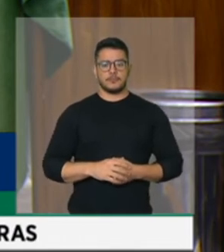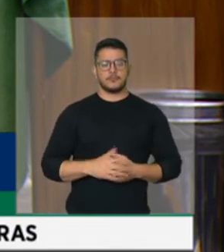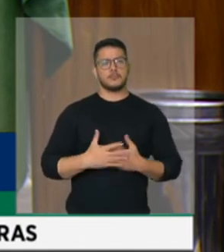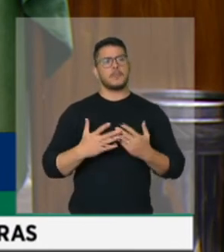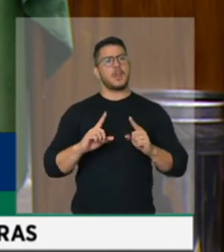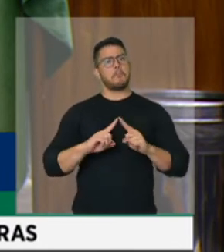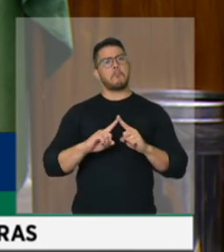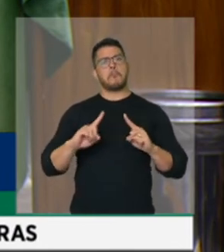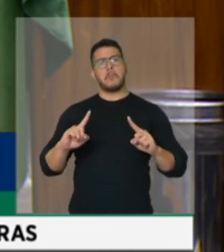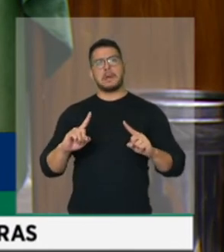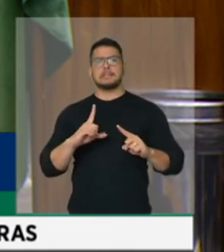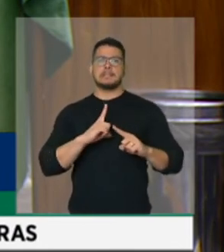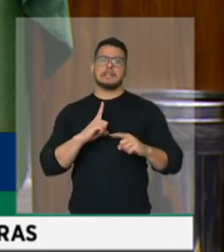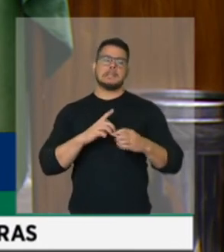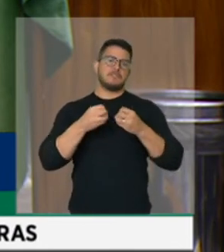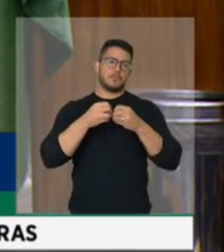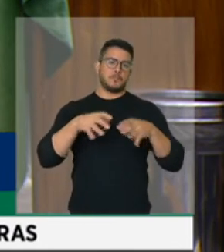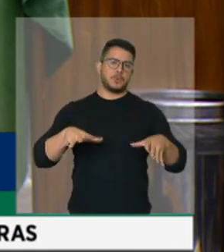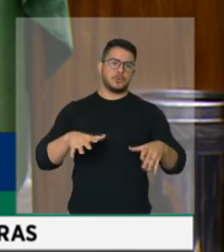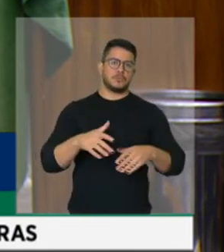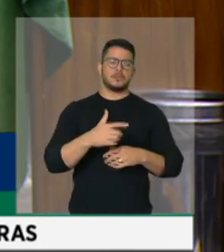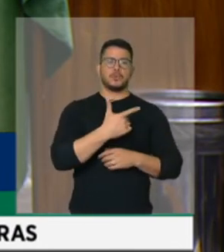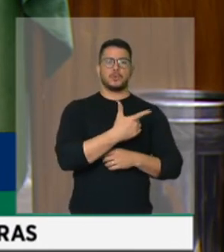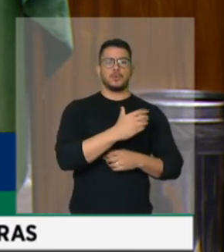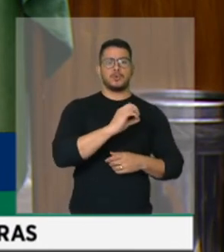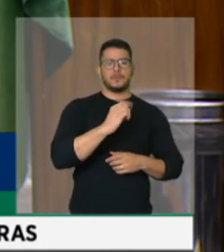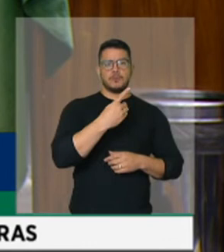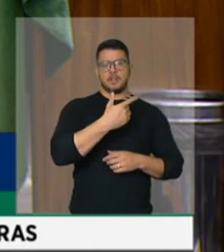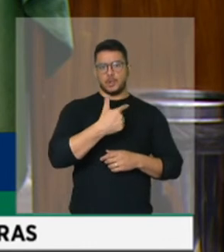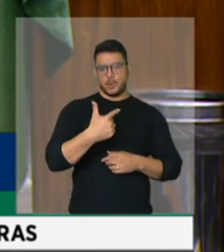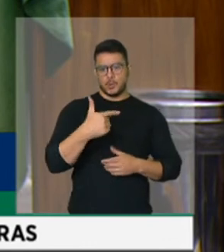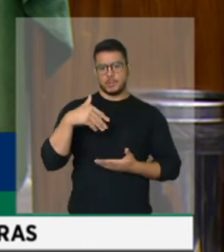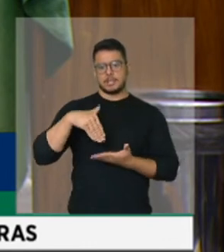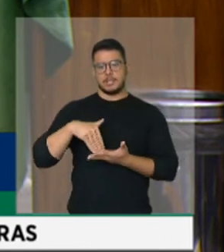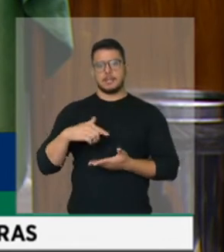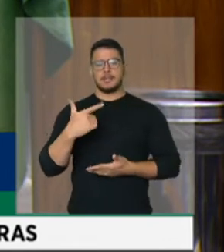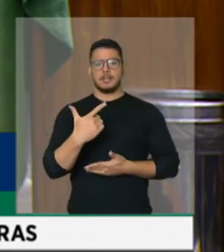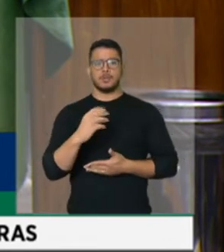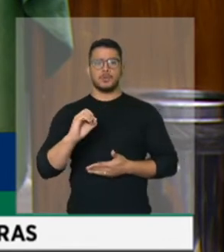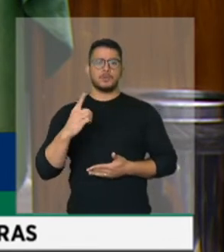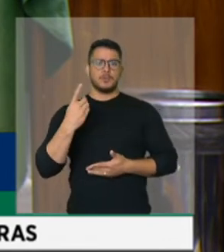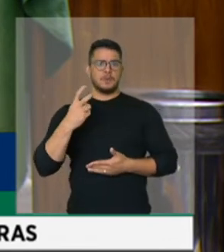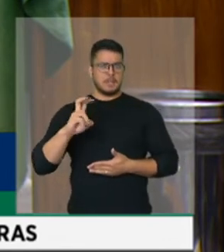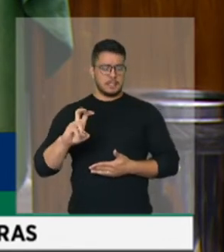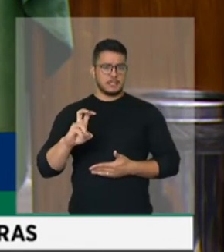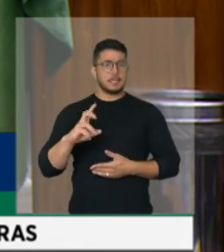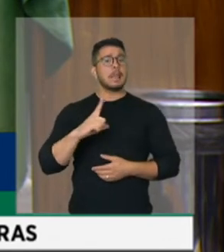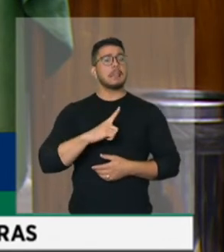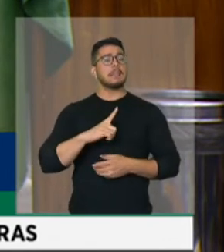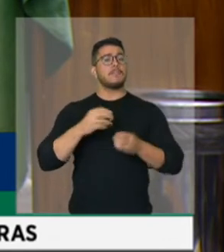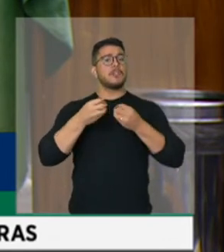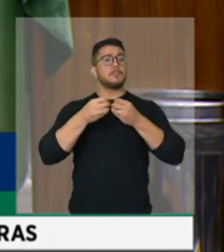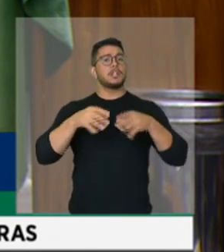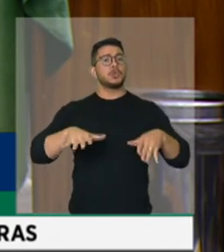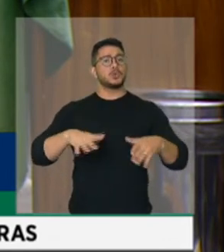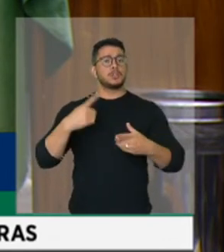PELO MENOS DE 2 MIL A 2011. NÓS TIVEMOS LUCRO NA ELETROBRAS TODO ANO. VEJA QUE DE 2003 A 2011, NO GOVERNO DO